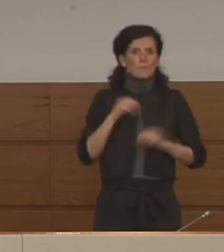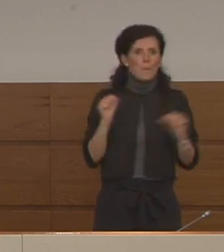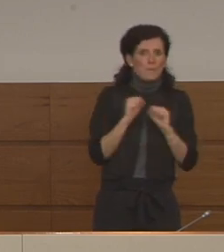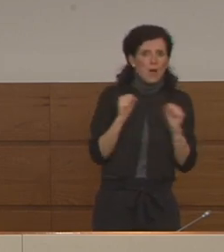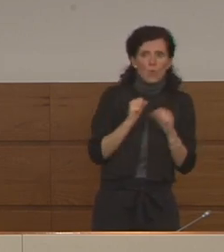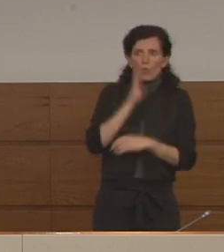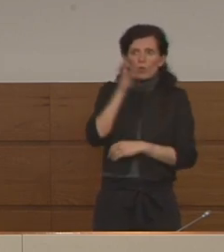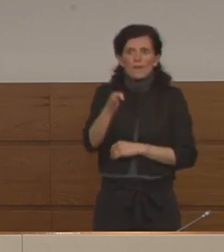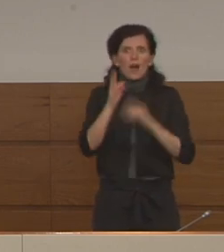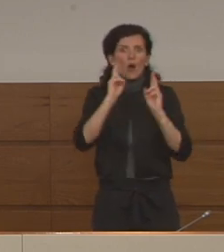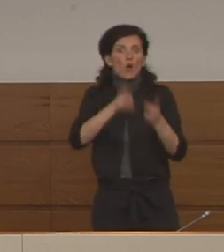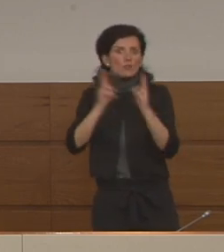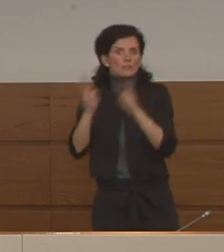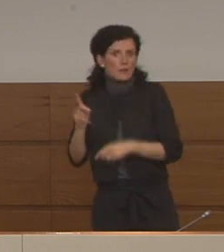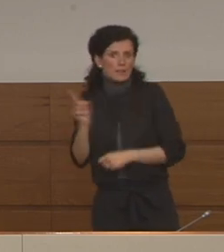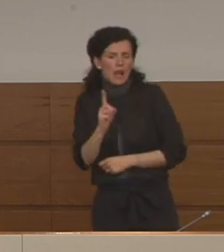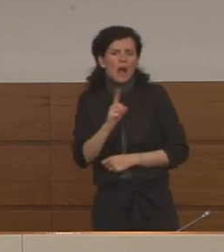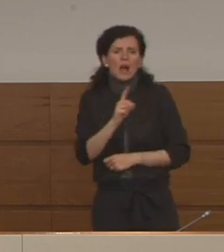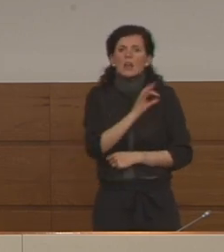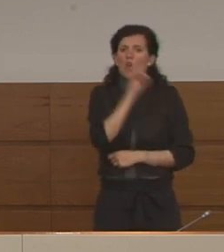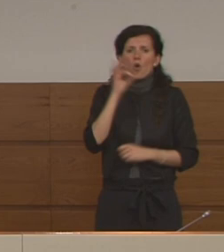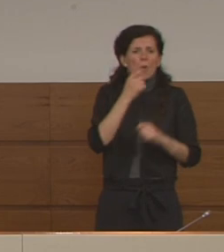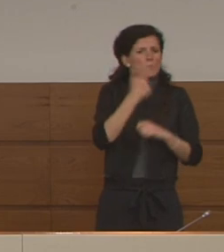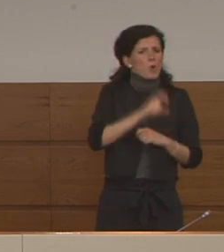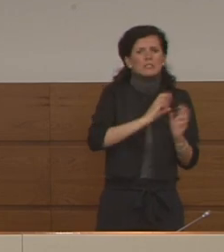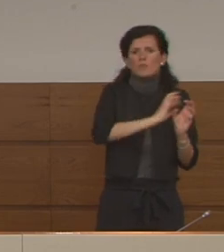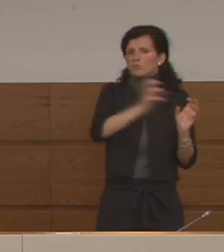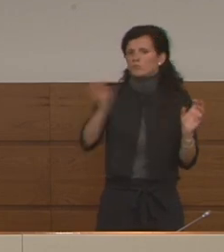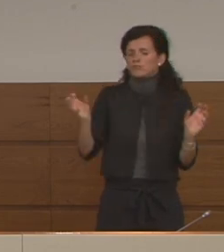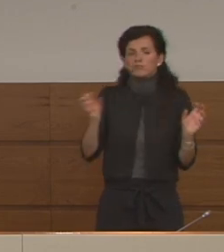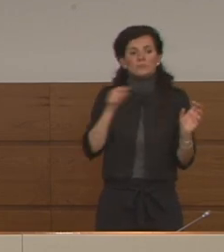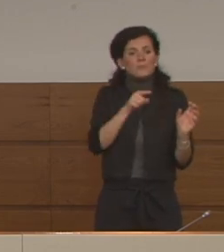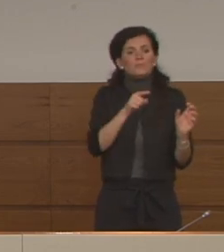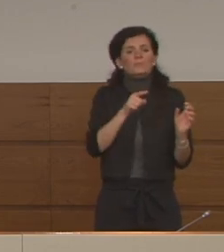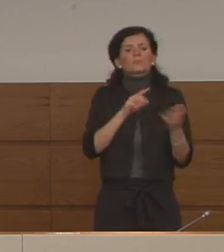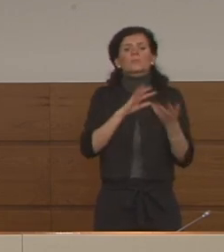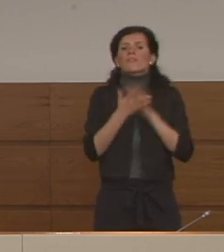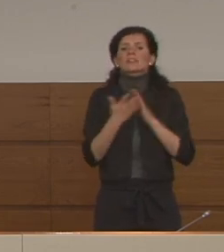per molti molti altri motivi, non riescono a ricevere l'assistenza che